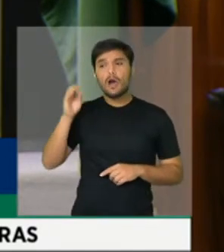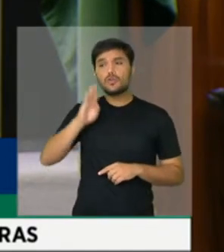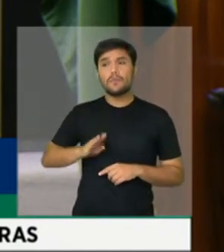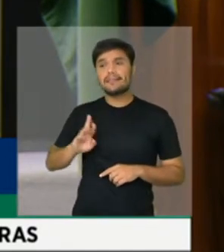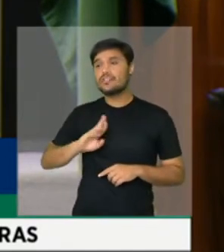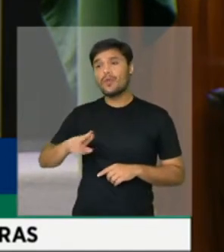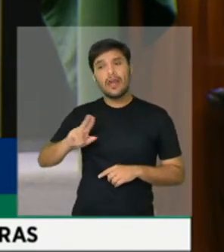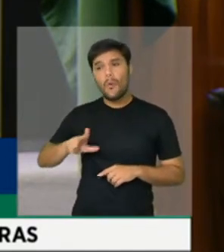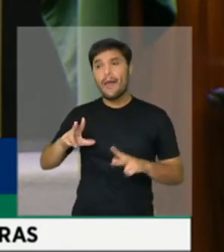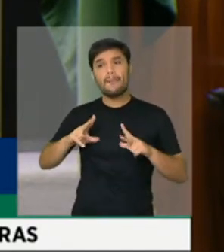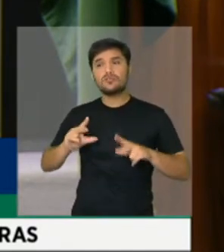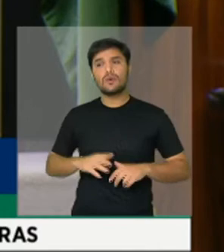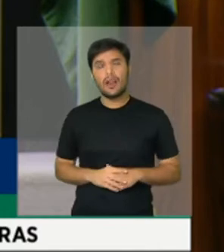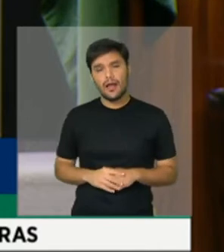INICIATIVA PRIVADA, NO CASO DA PETROBRAS NÃO ESTRUTUROU A